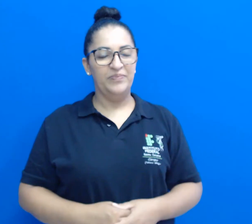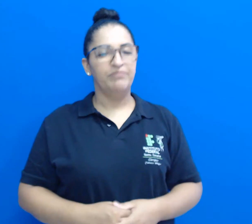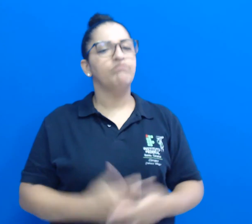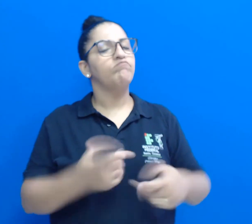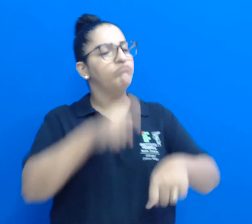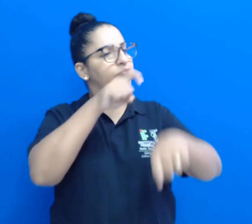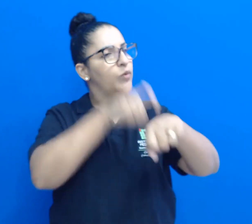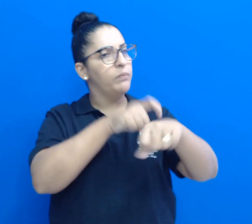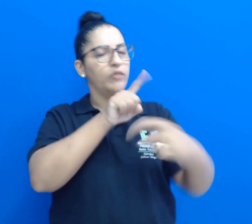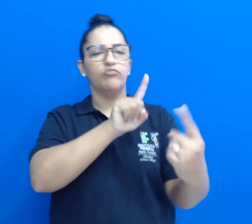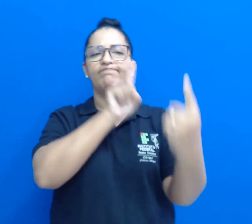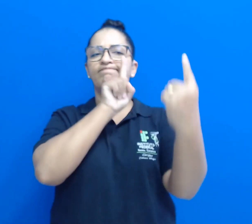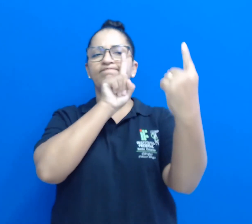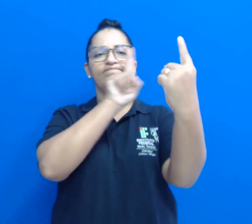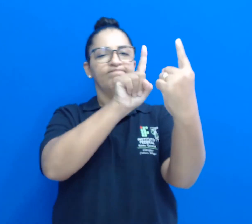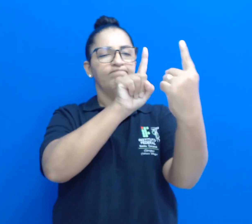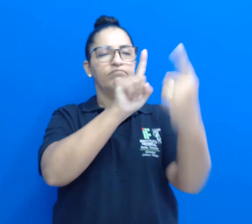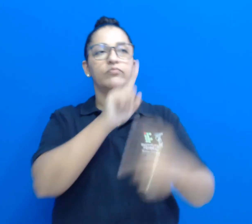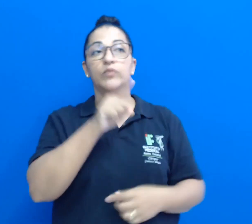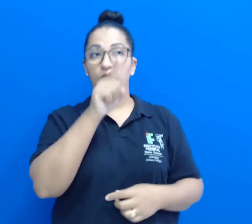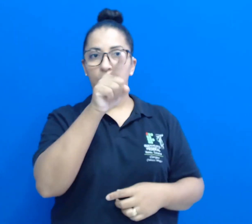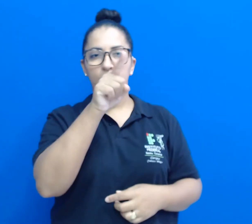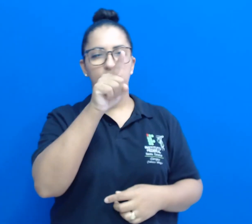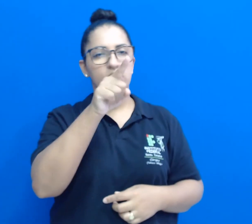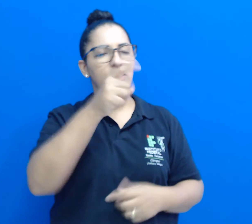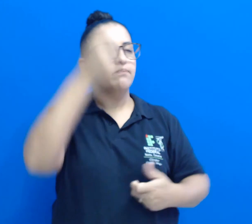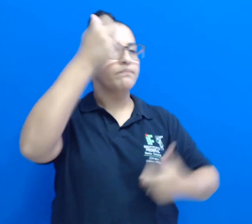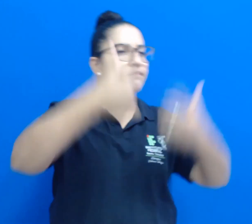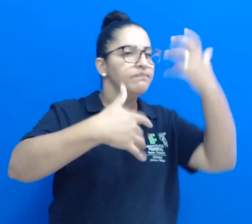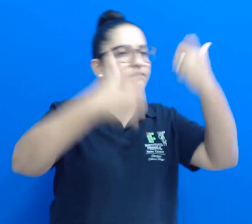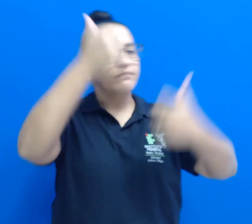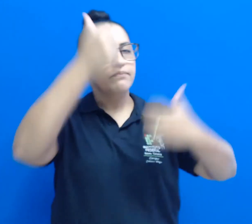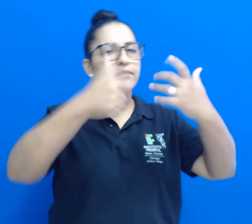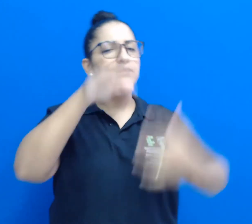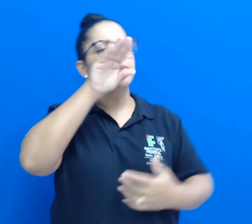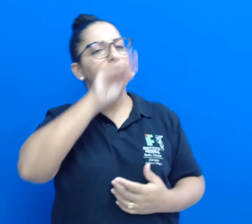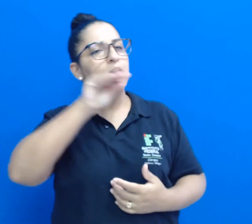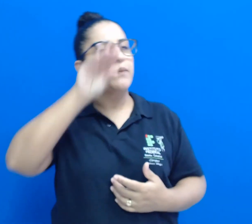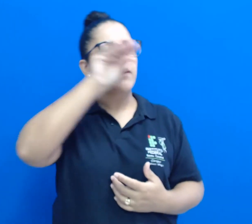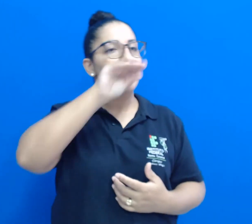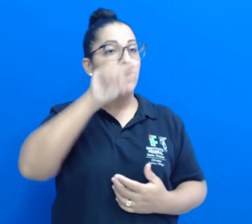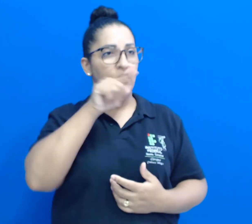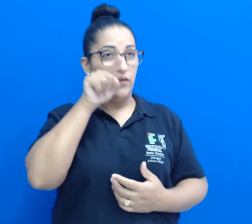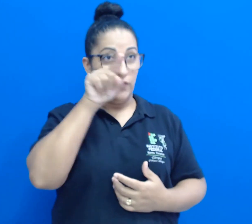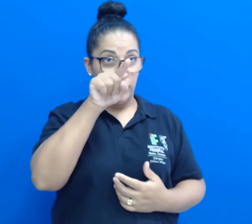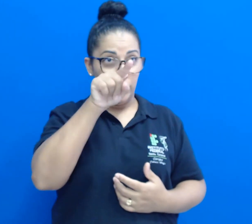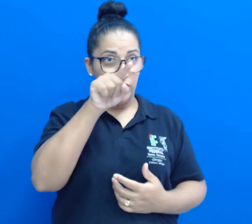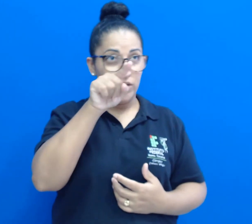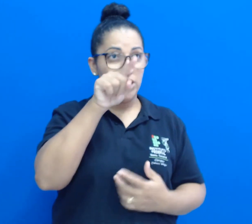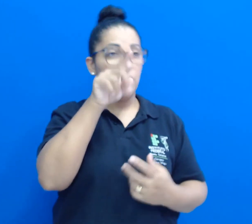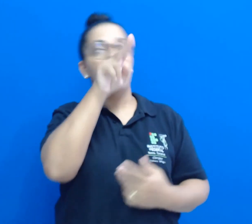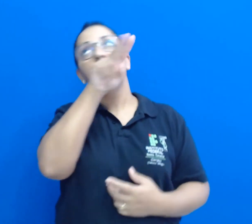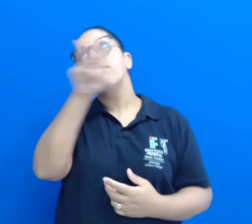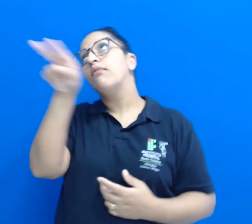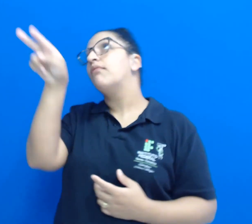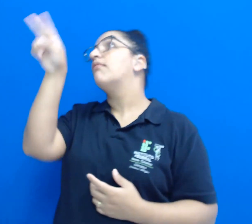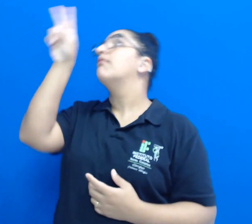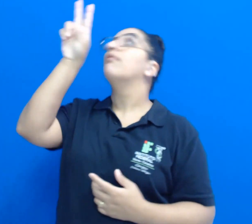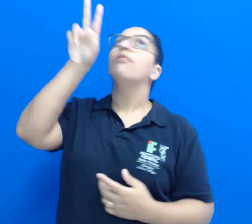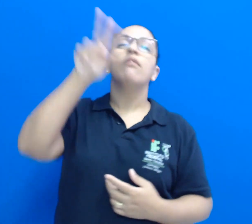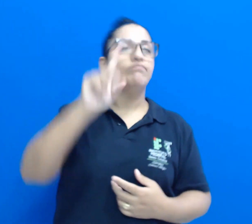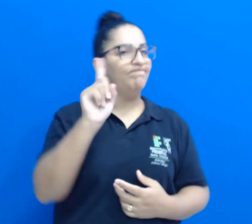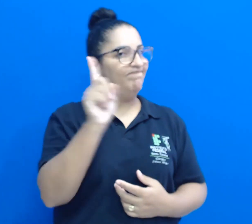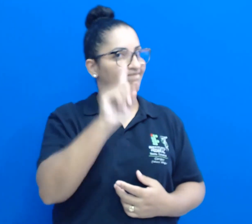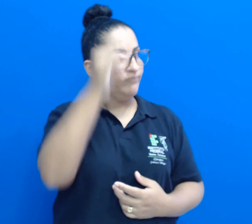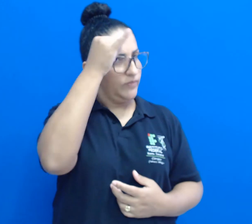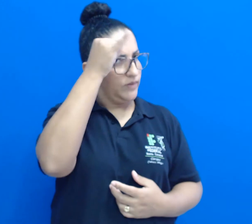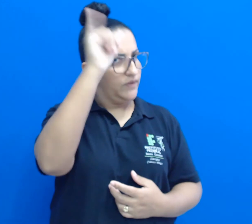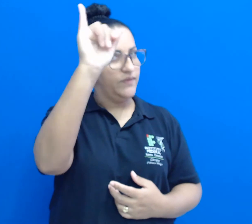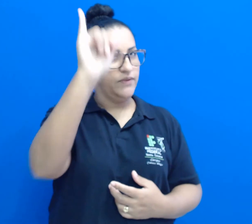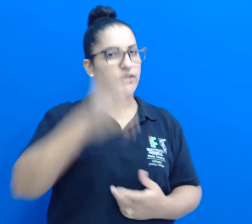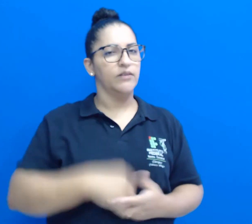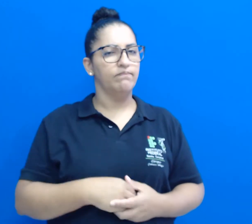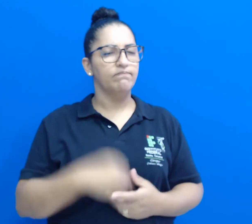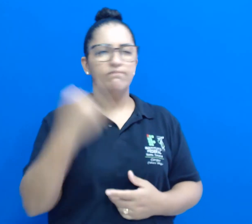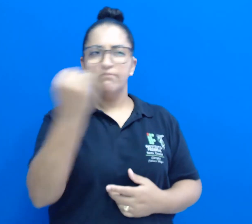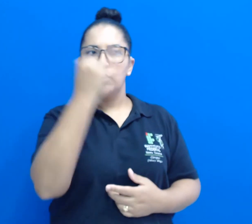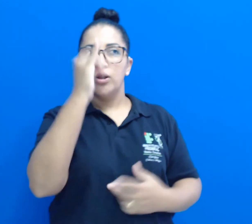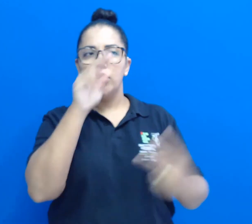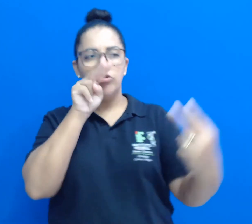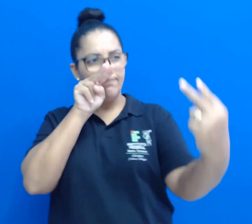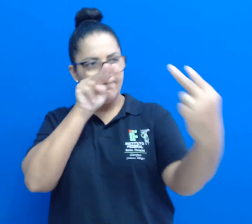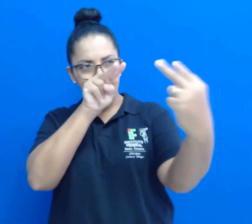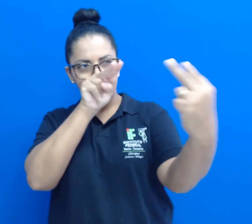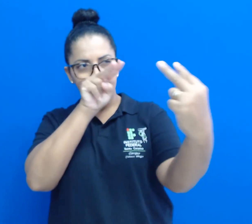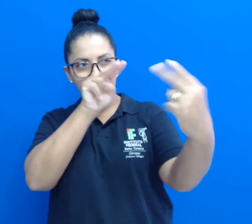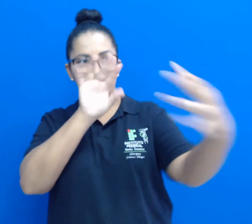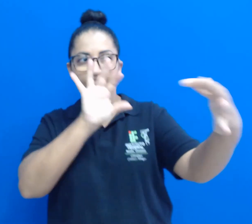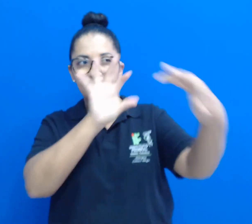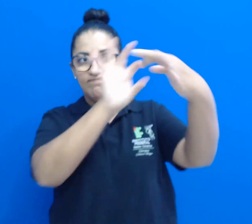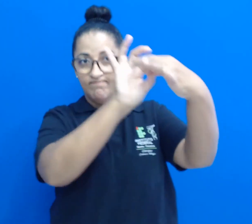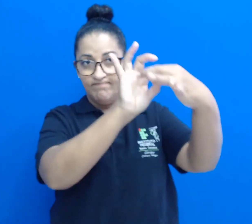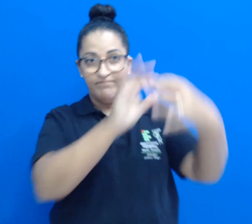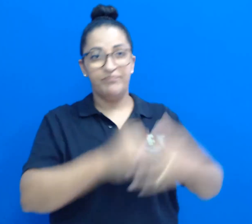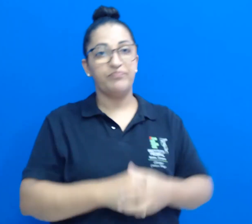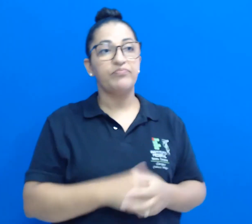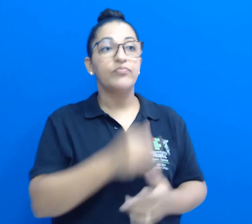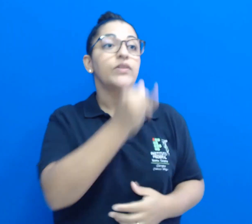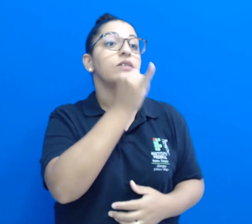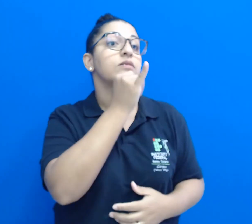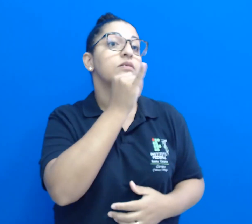No momento em que você estiver falando com a pessoa surda, evite virar o rosto e priorize o contato visual.